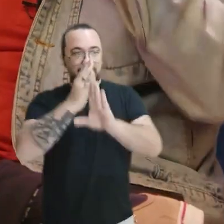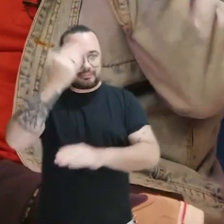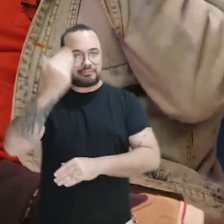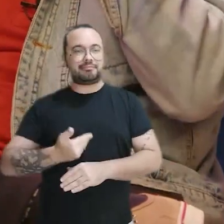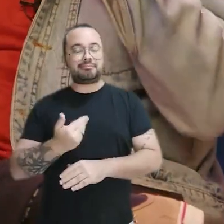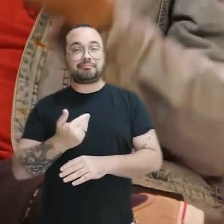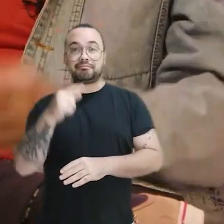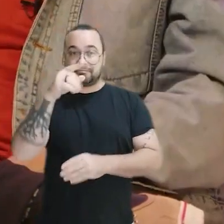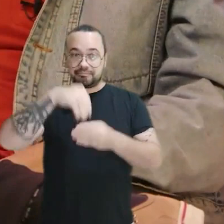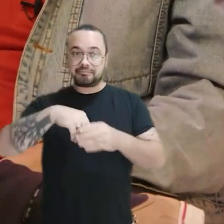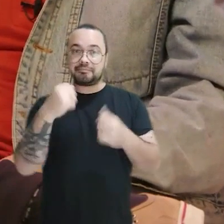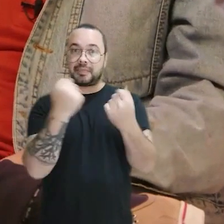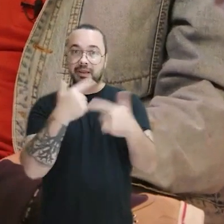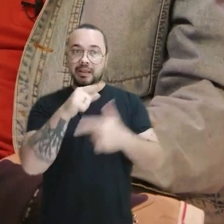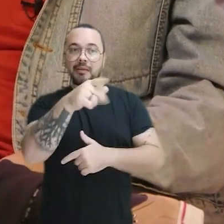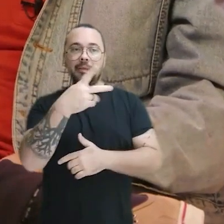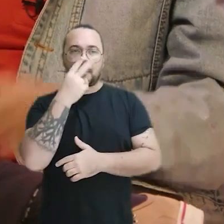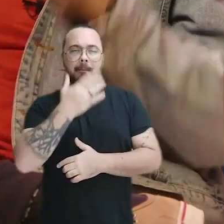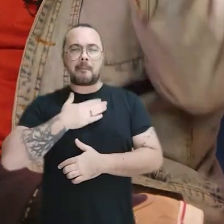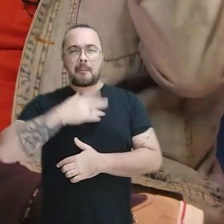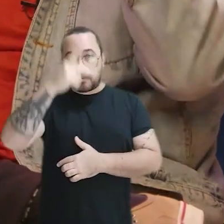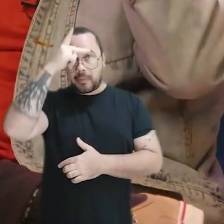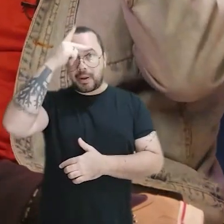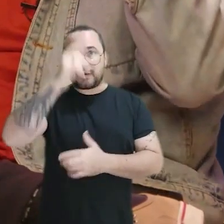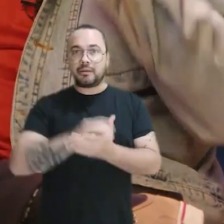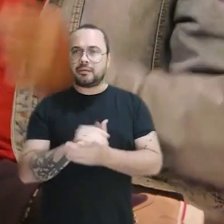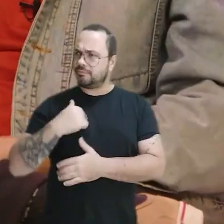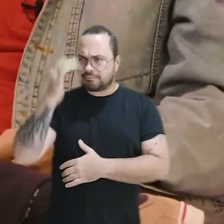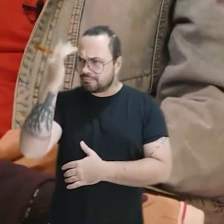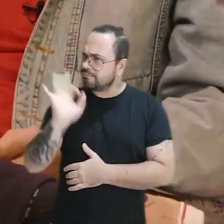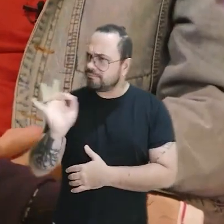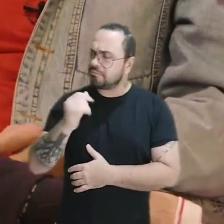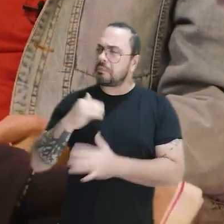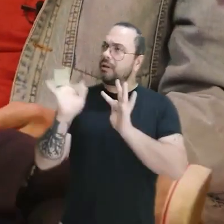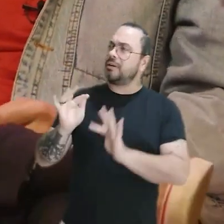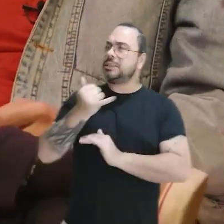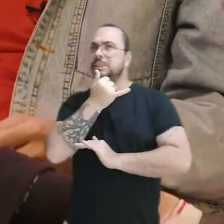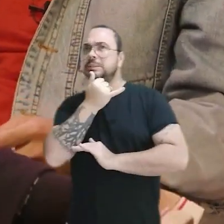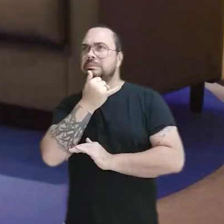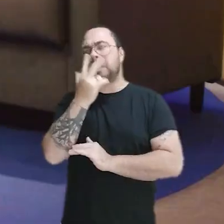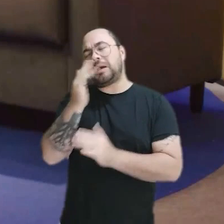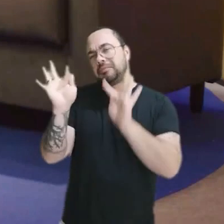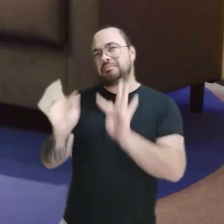da comédia, é isso, o Patrick é o padrinho da Danubia. Caraca, eu não sabia. Não sei se eu fico feliz ou triste, eu acho que eu tô feliz. - Feliz, pelo amor de deus!